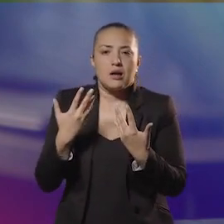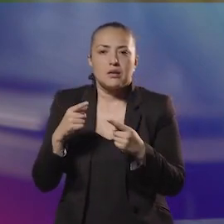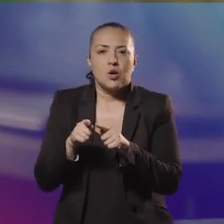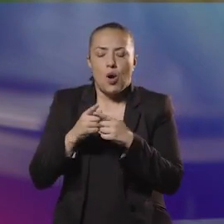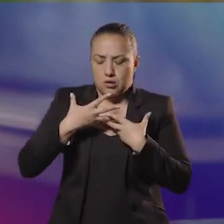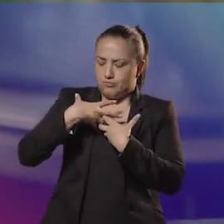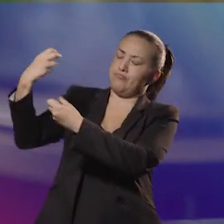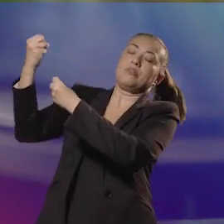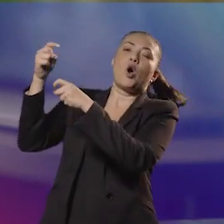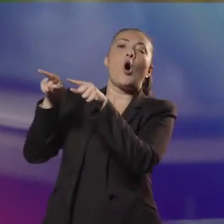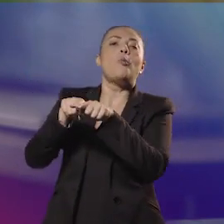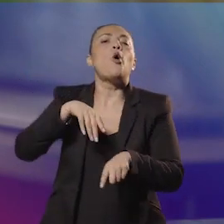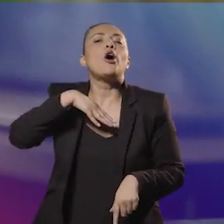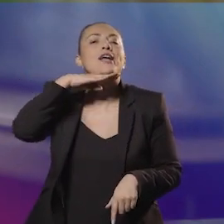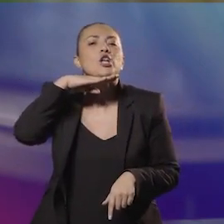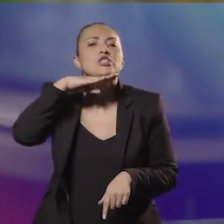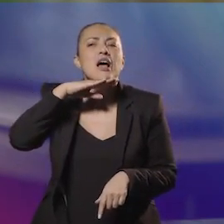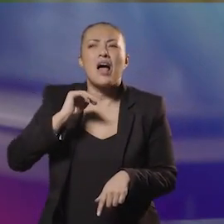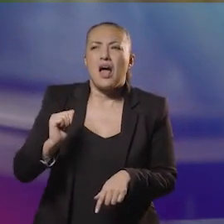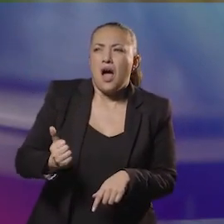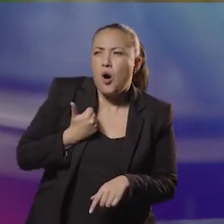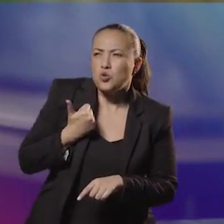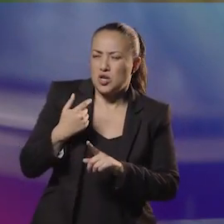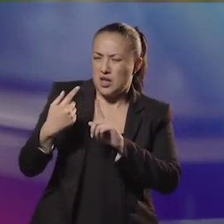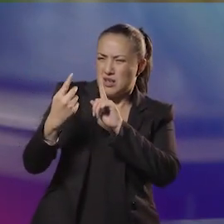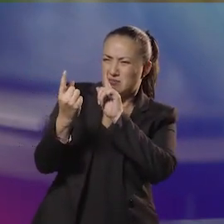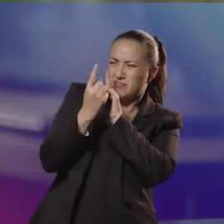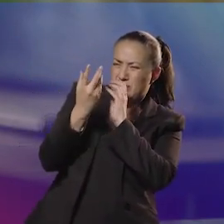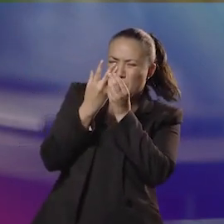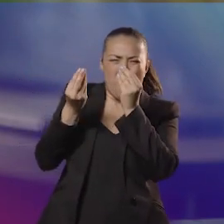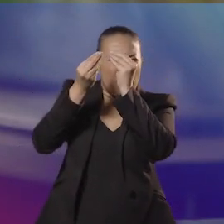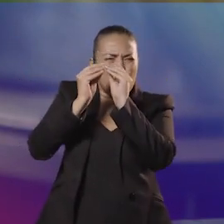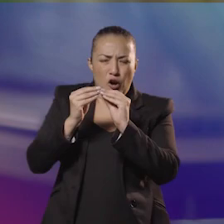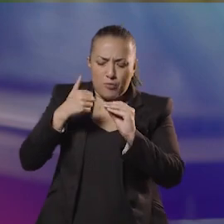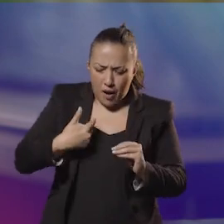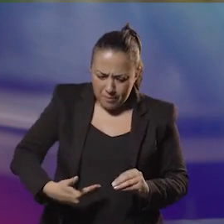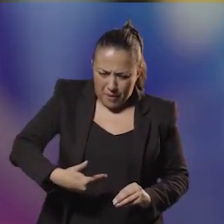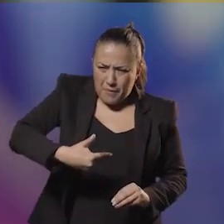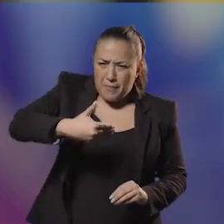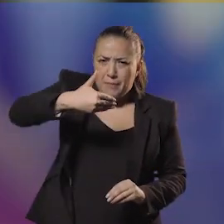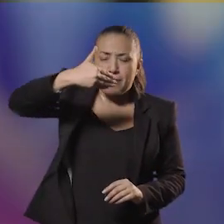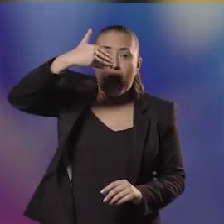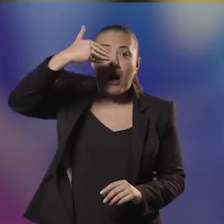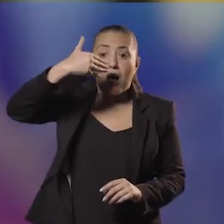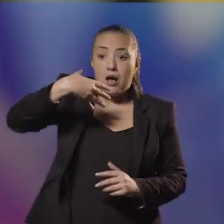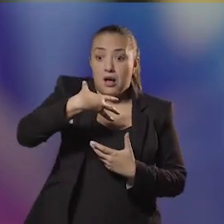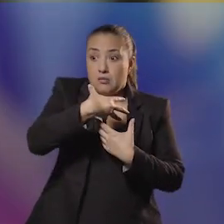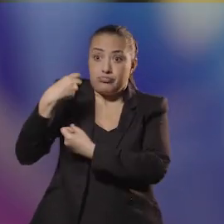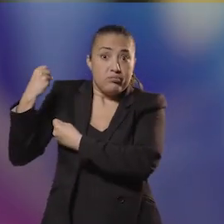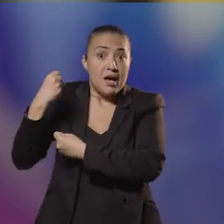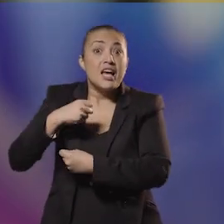Y cuando es abusado a lo largo de tu vida de diferentes formas, ya no solo nos quitan la inocencia